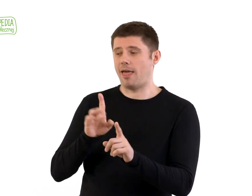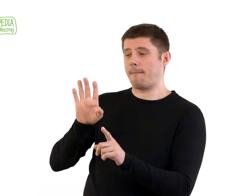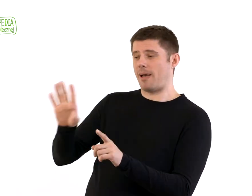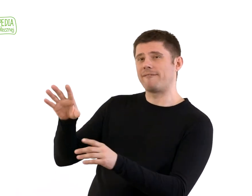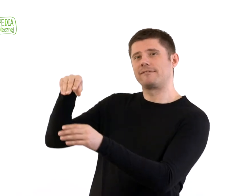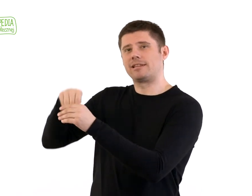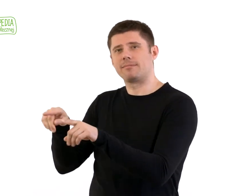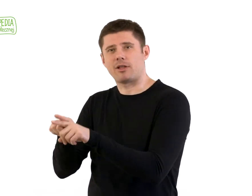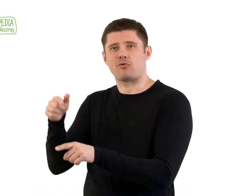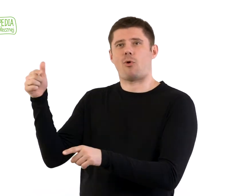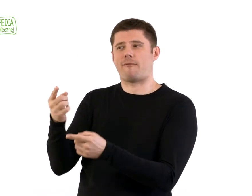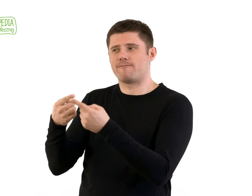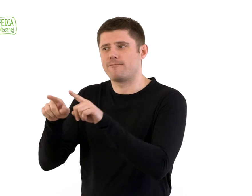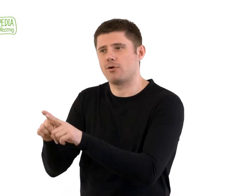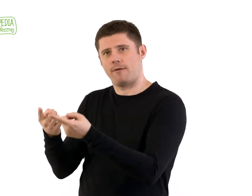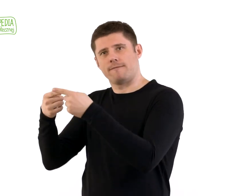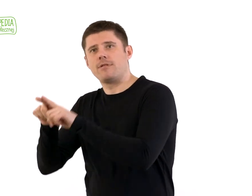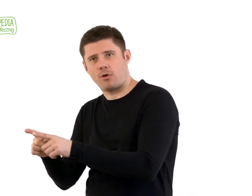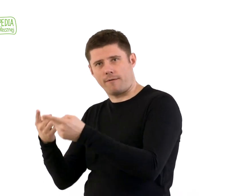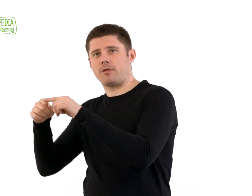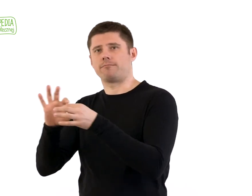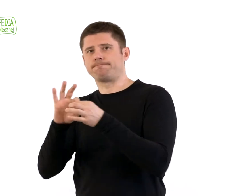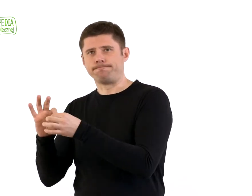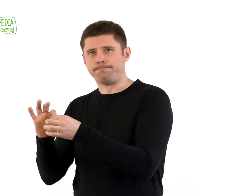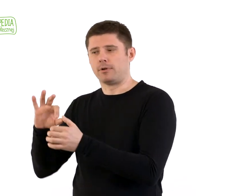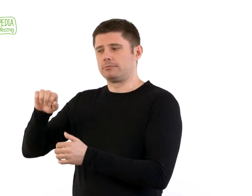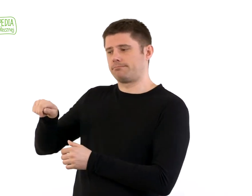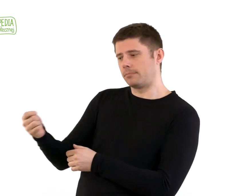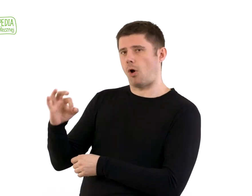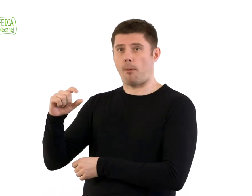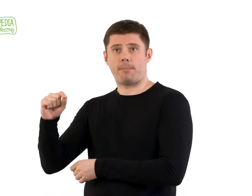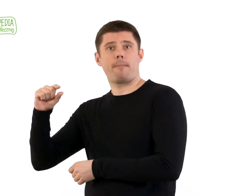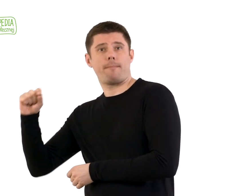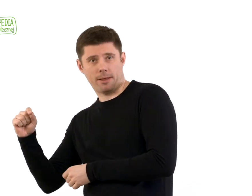Wiąże się z tym również szereg obowiązków.